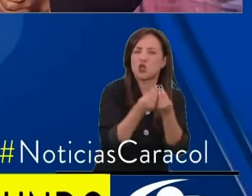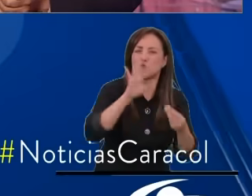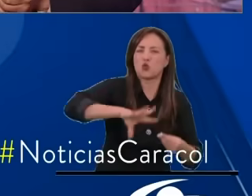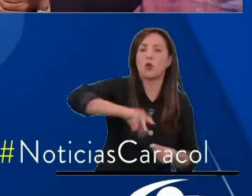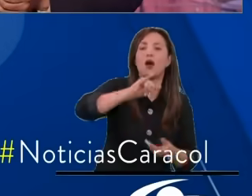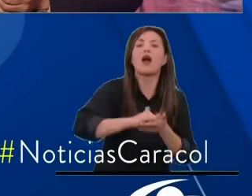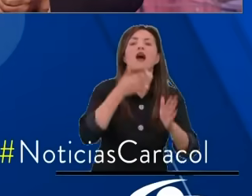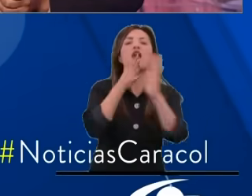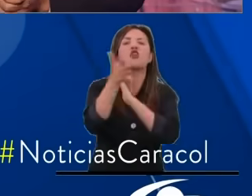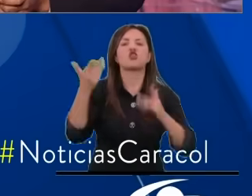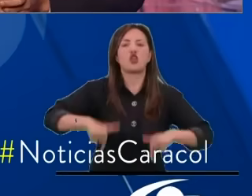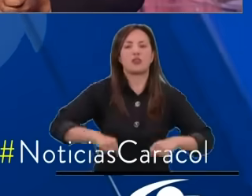))) este y o